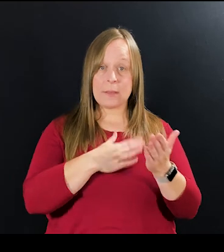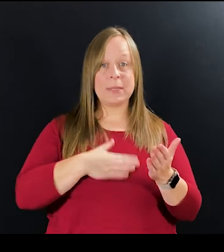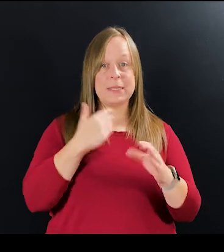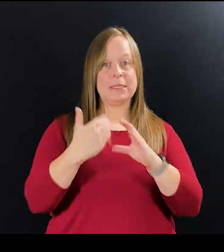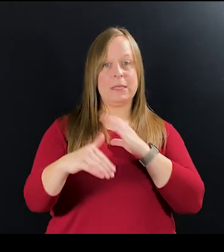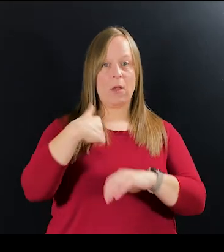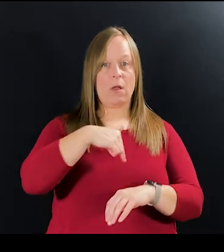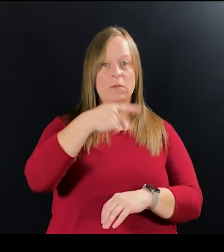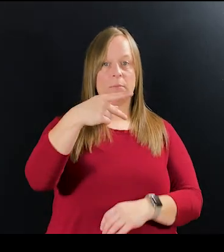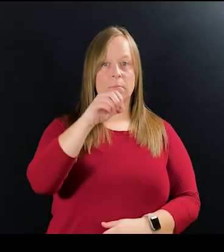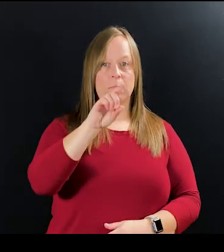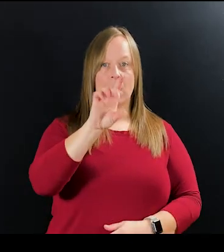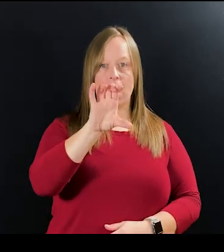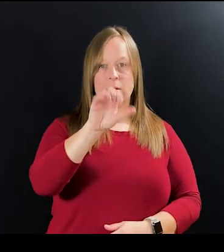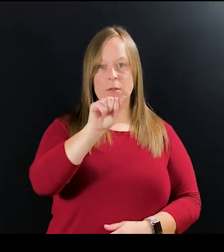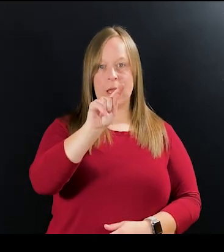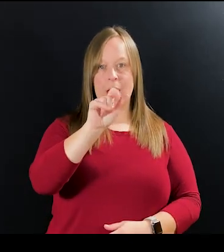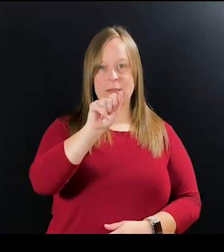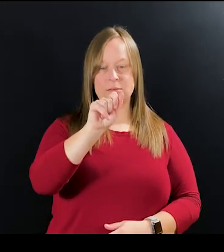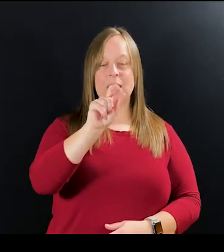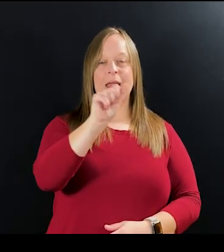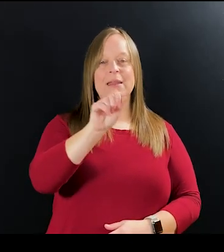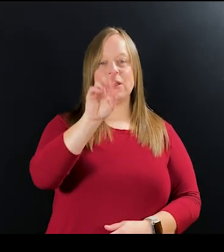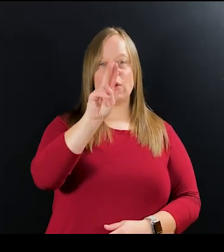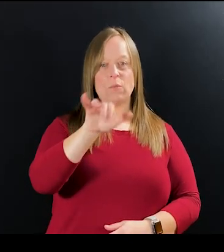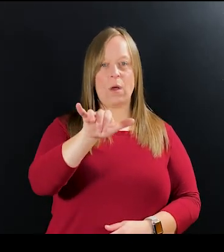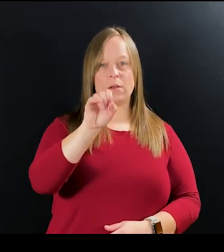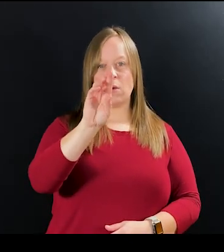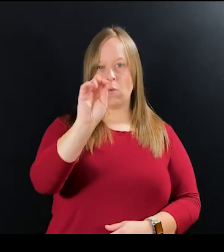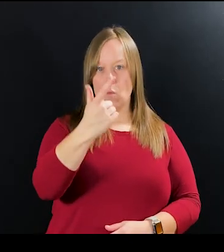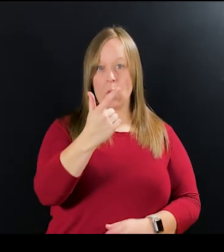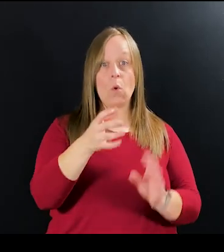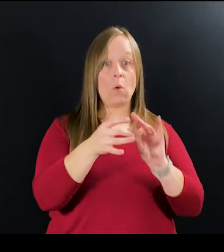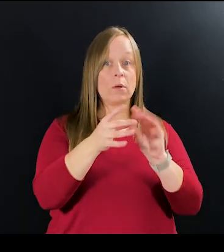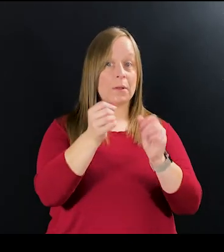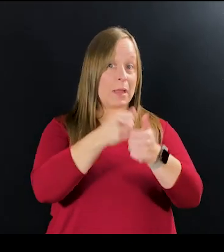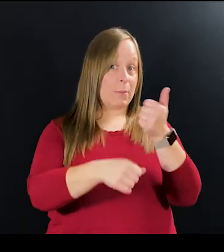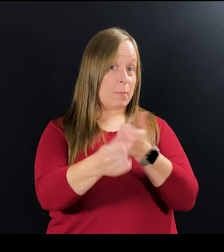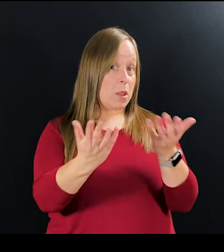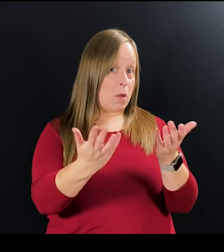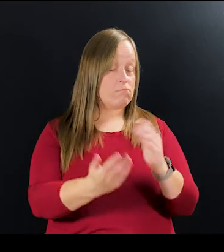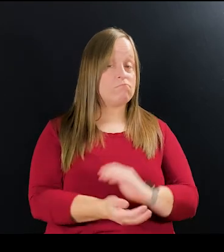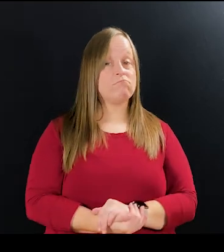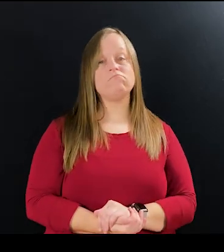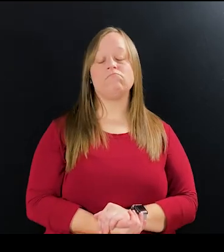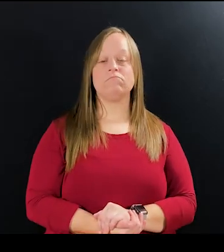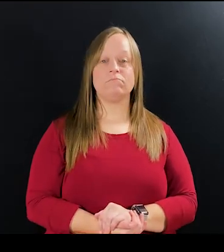envíe un correo electrónico a podcast@drny.org